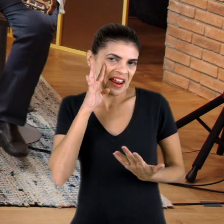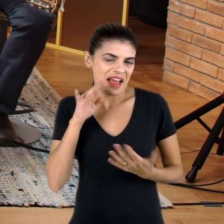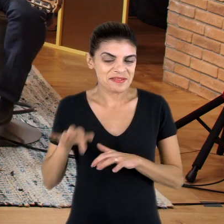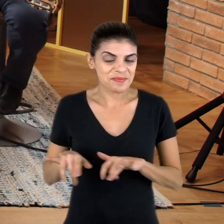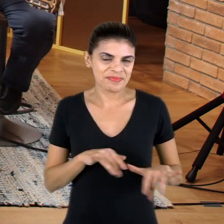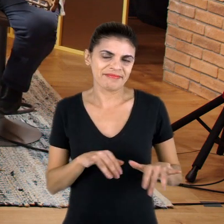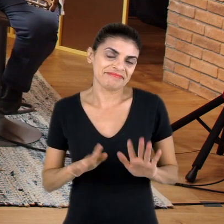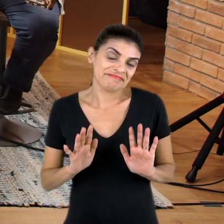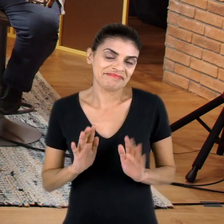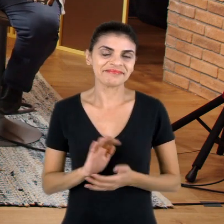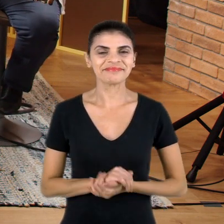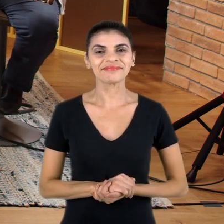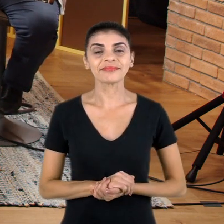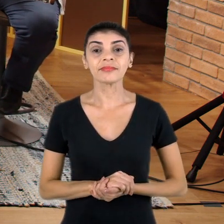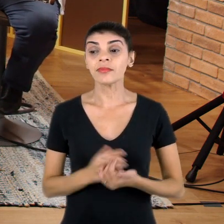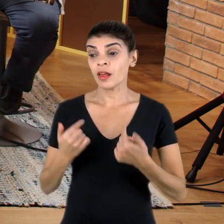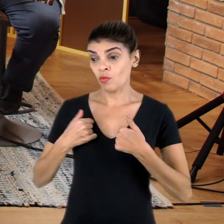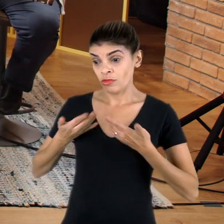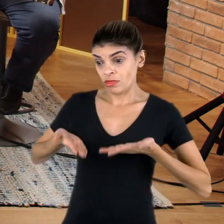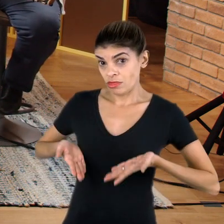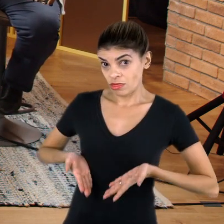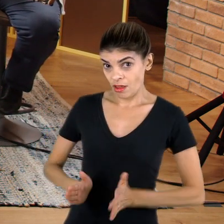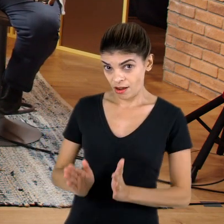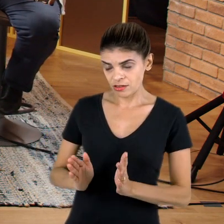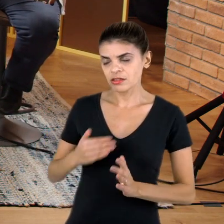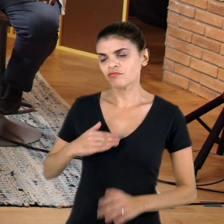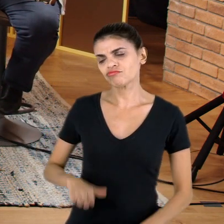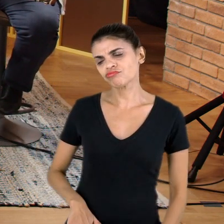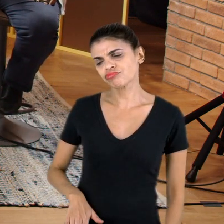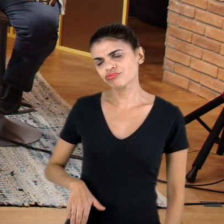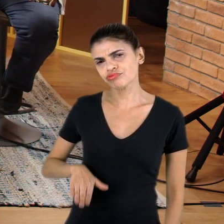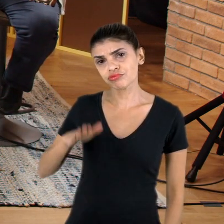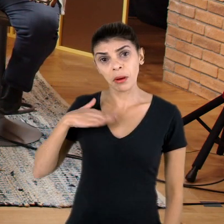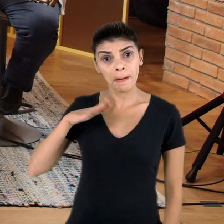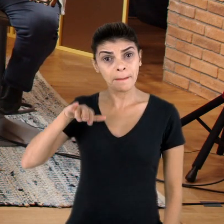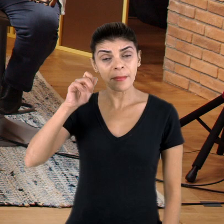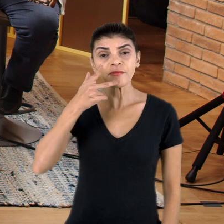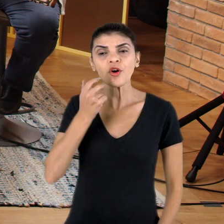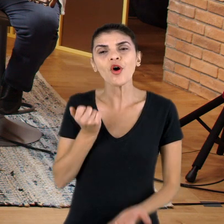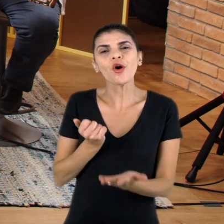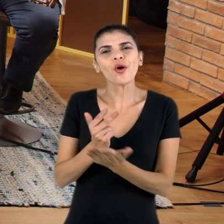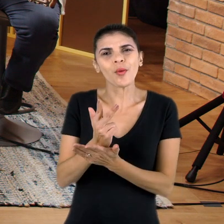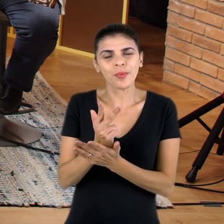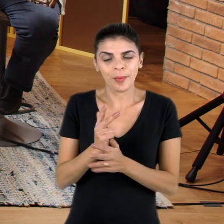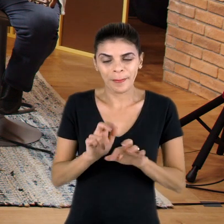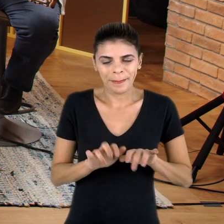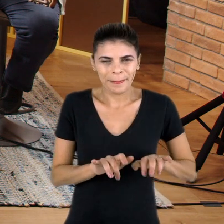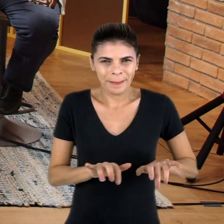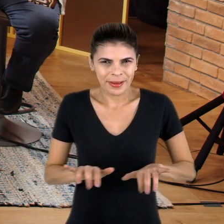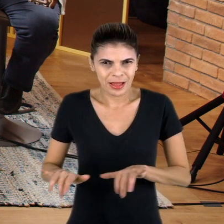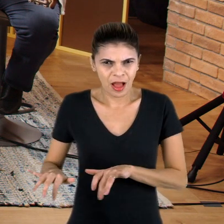Quando eu nasci, já tinha... Minha mãe disse que comprou um piano de cauda pra ela,